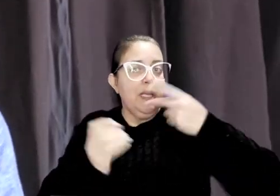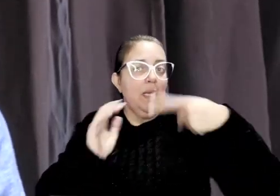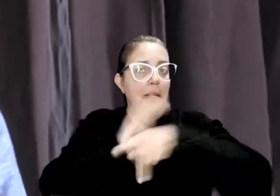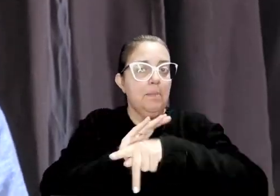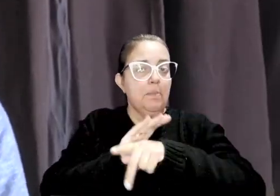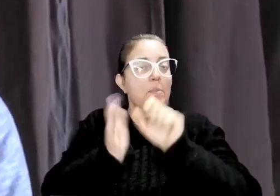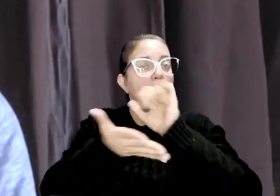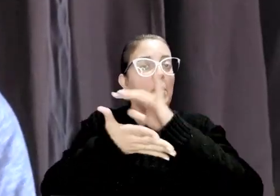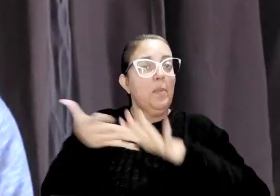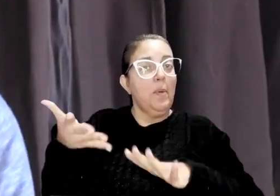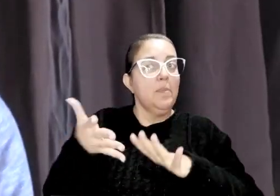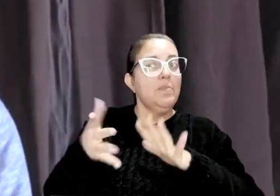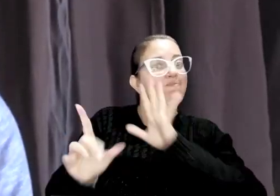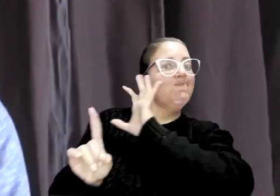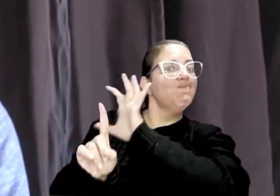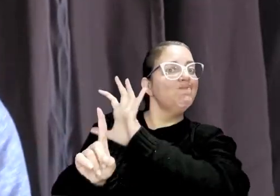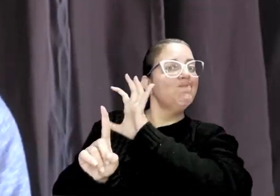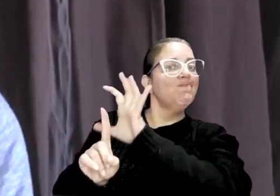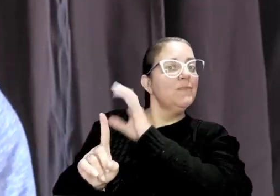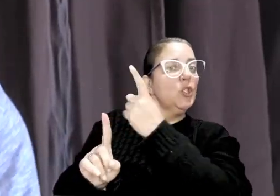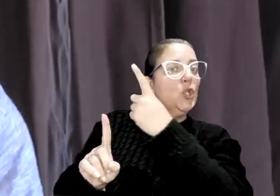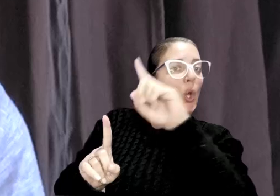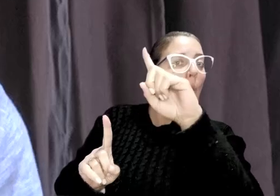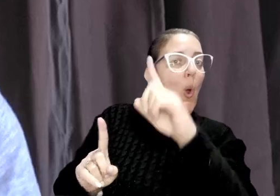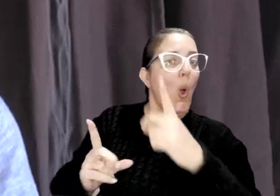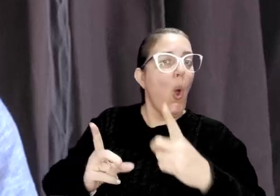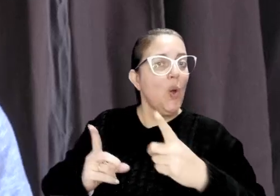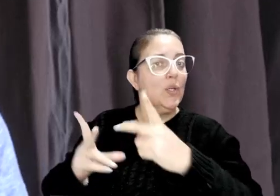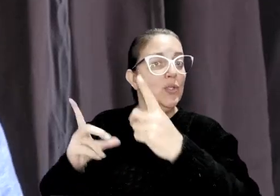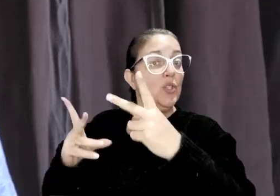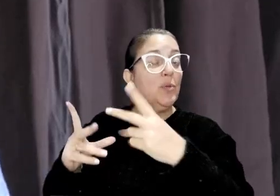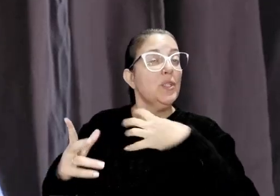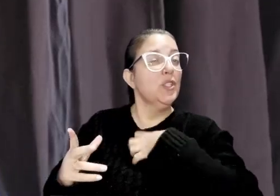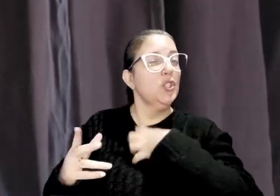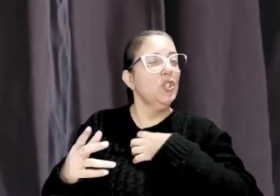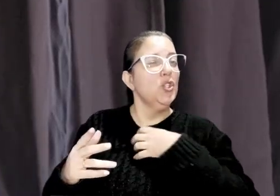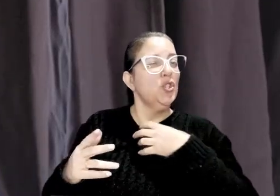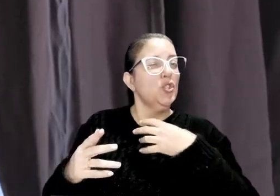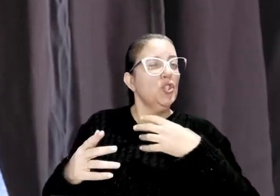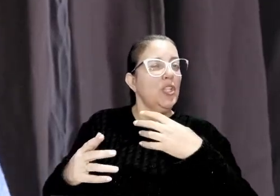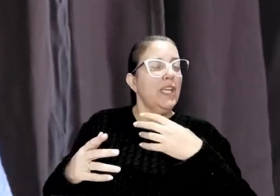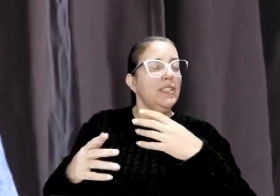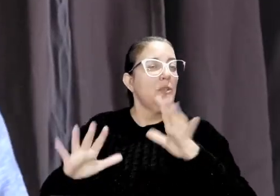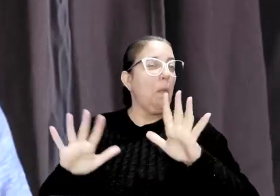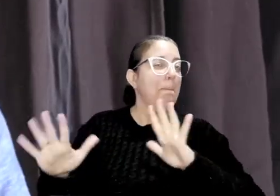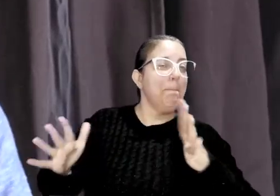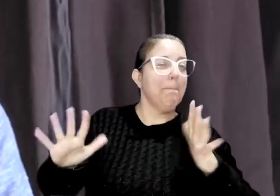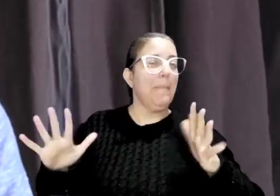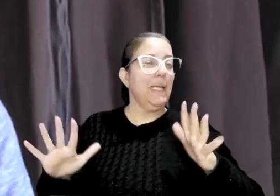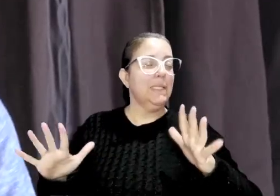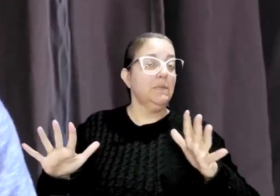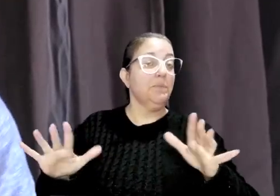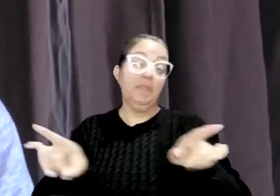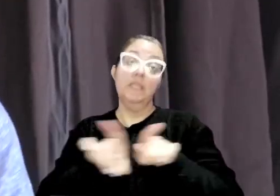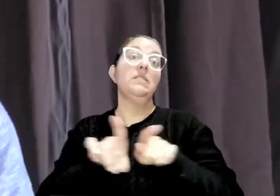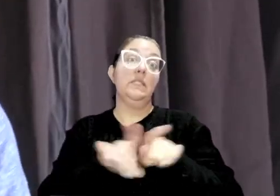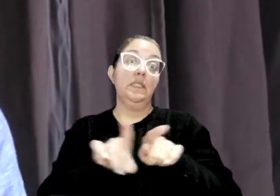de uma forma secundária portanto também eh geram maiores conflitos ambientais com Os territórios